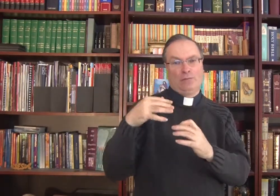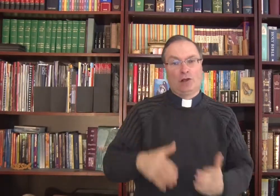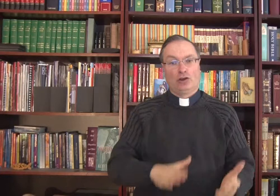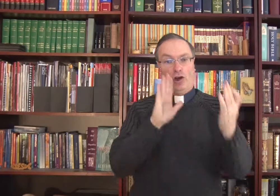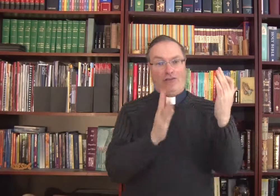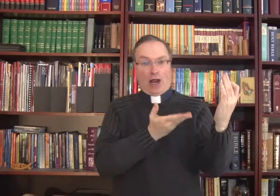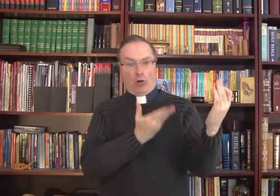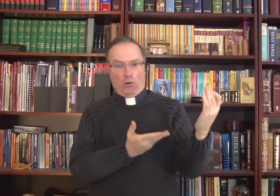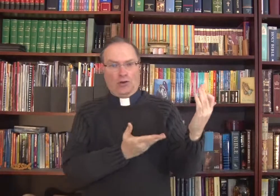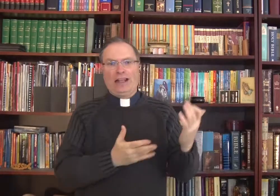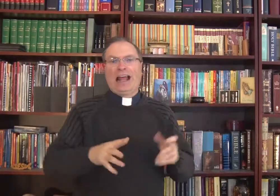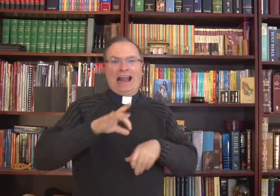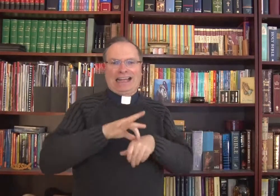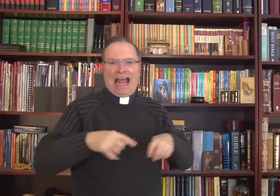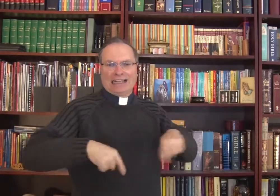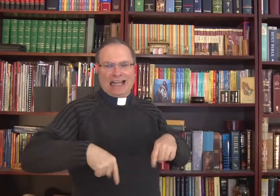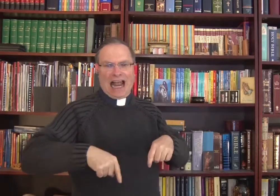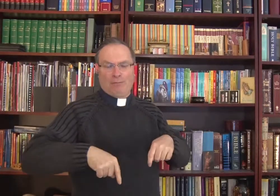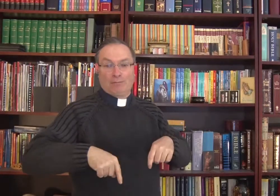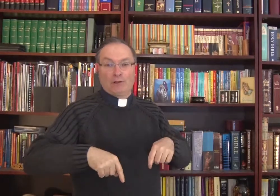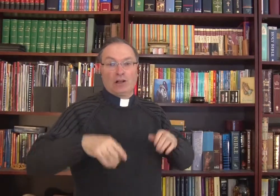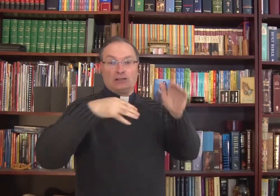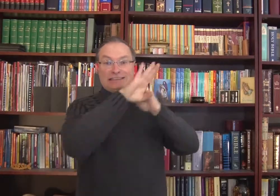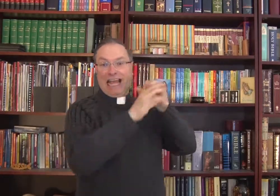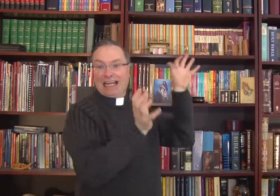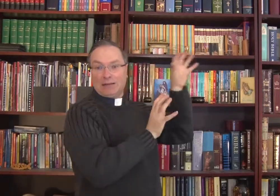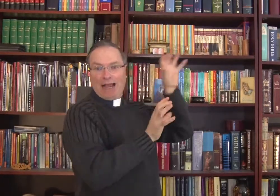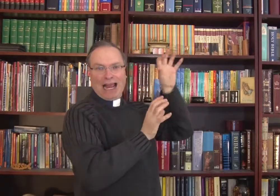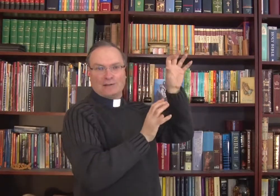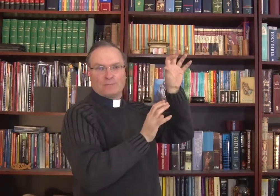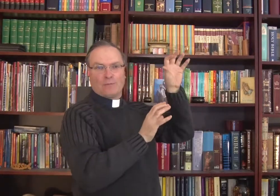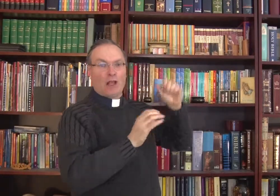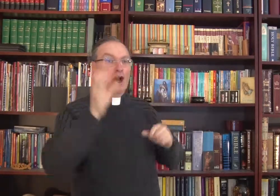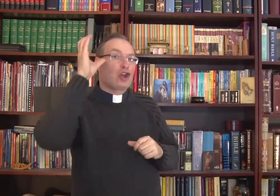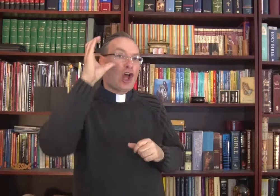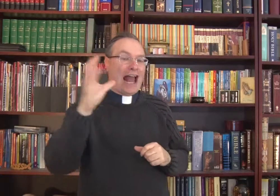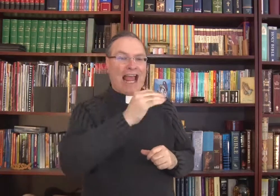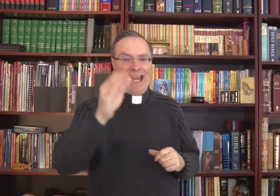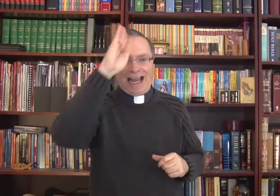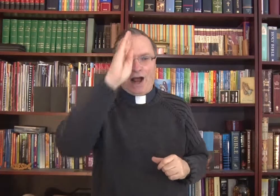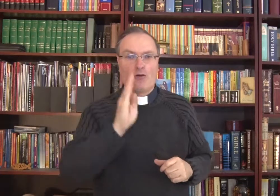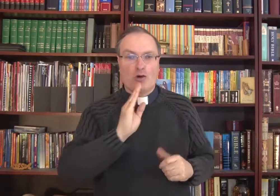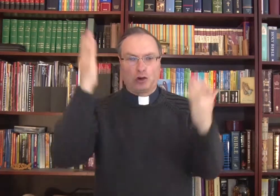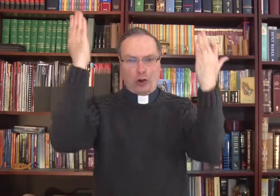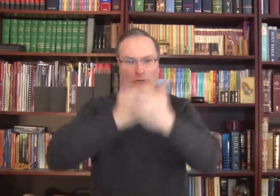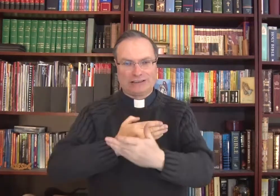Devant eux la terre tremble, le ciel est ébranlé, le soleil et la lune s'obscurcissent